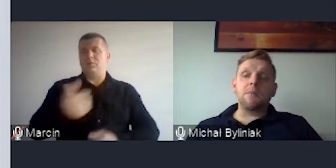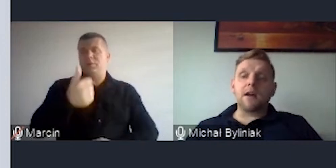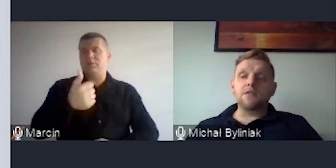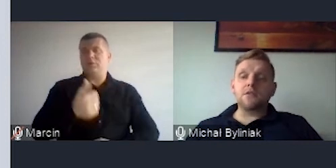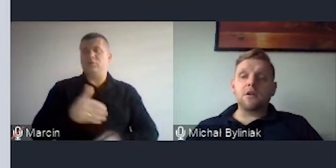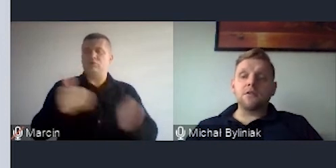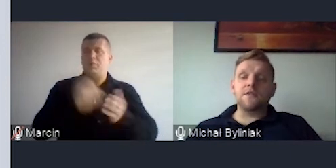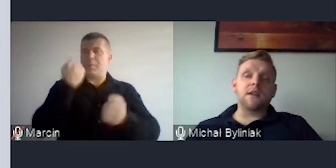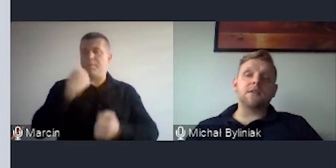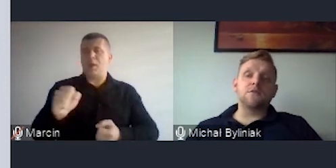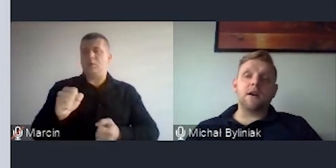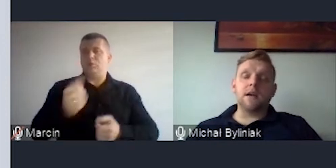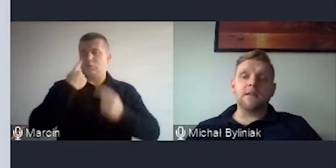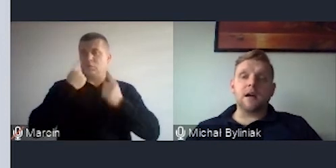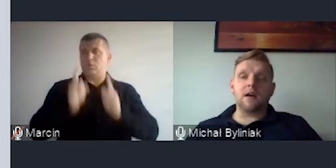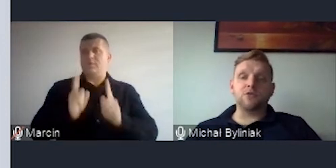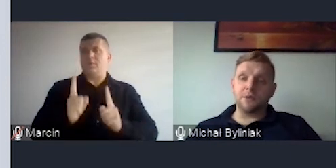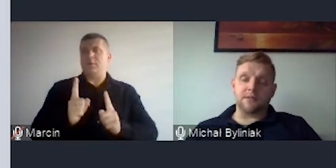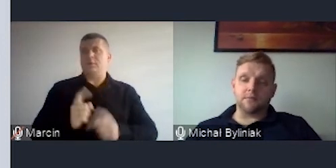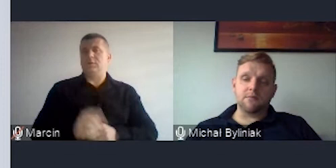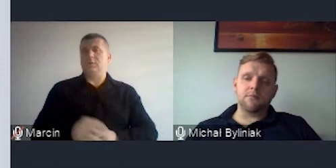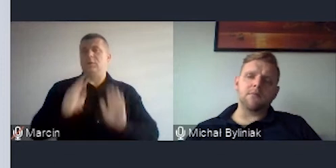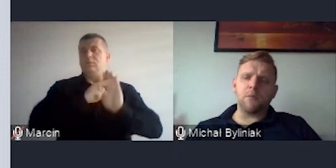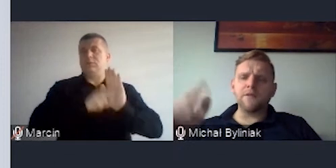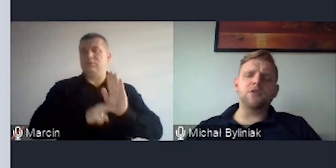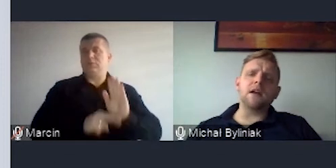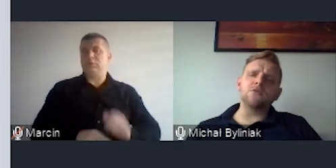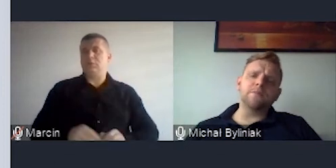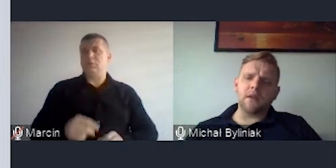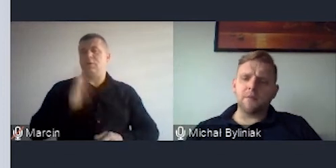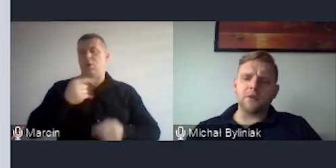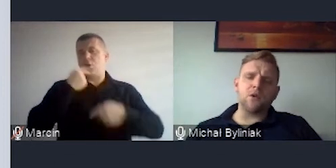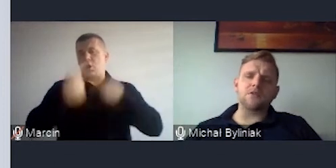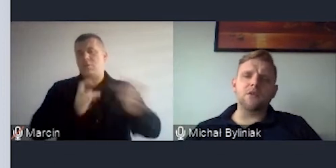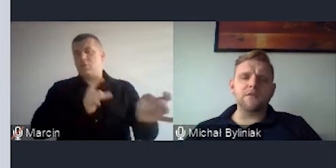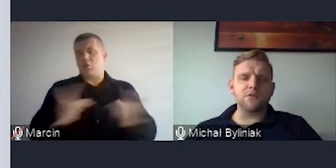Trzeba bardzo zwracać uwagę na przypisy. Odpowiem od razu, Pan Łukasz zasugerował,